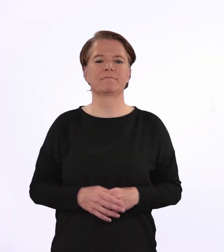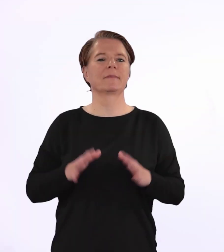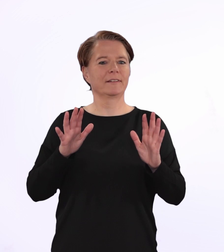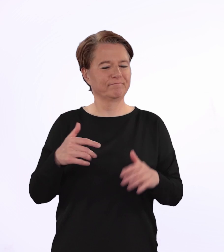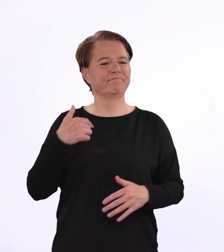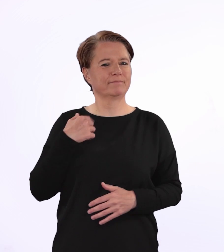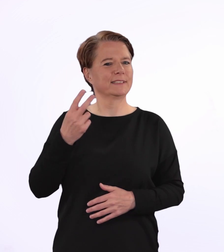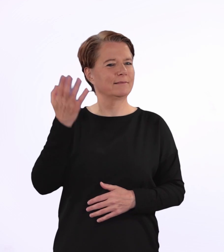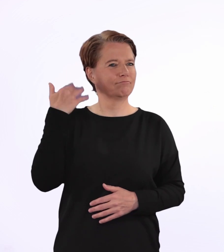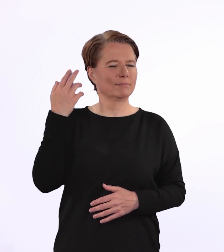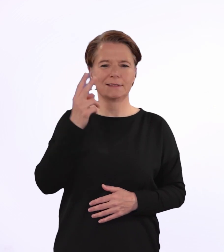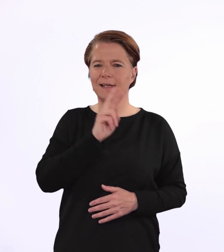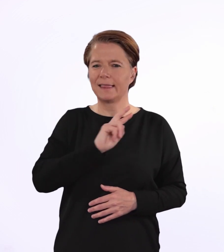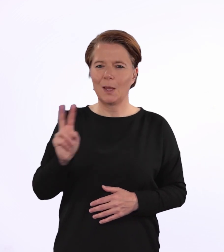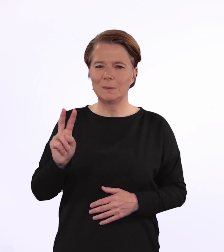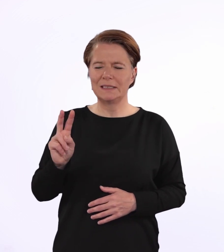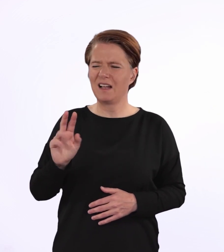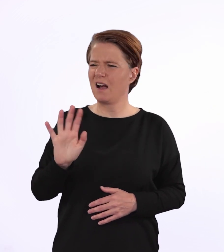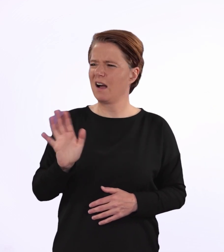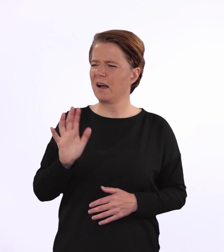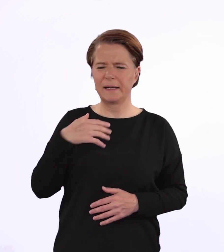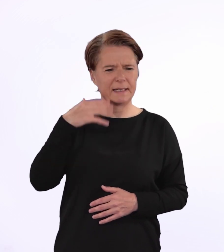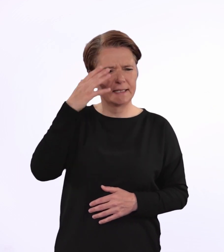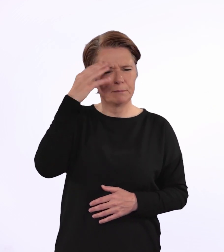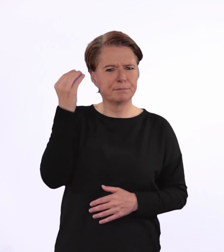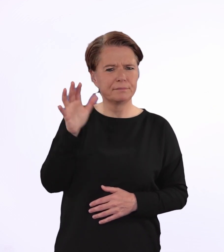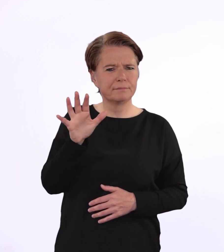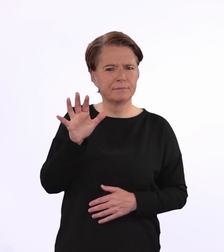Ich hab 2000...hm..wann war das?